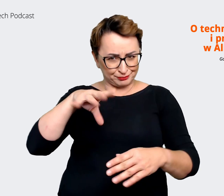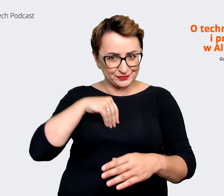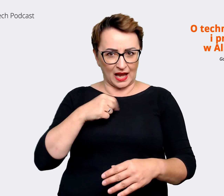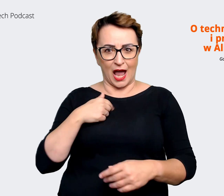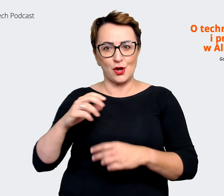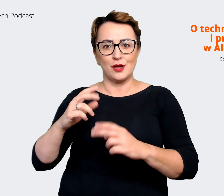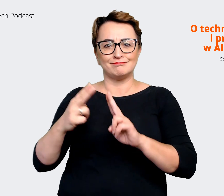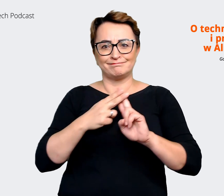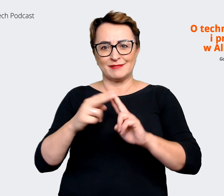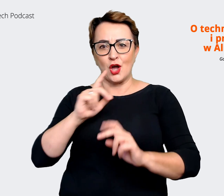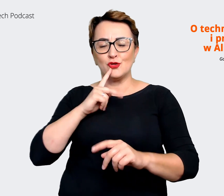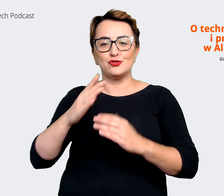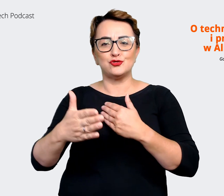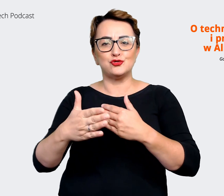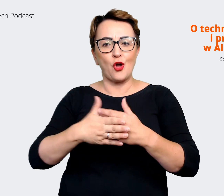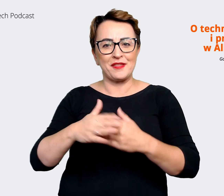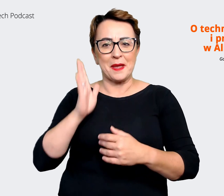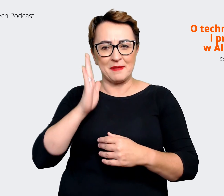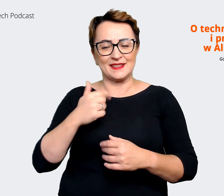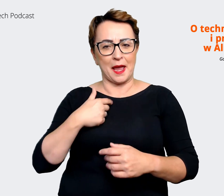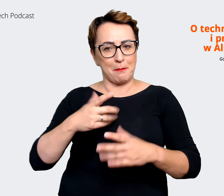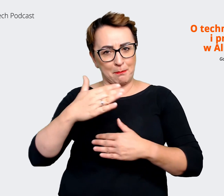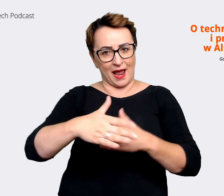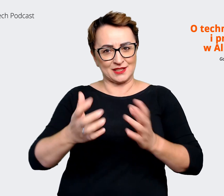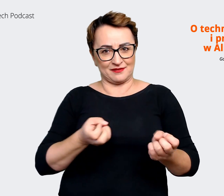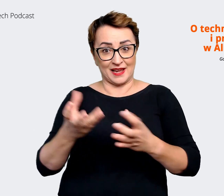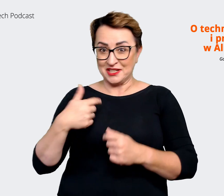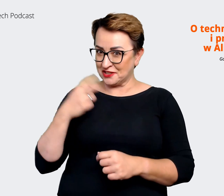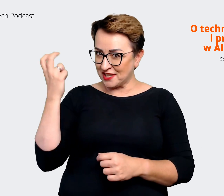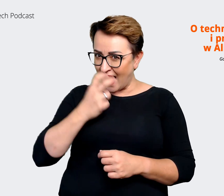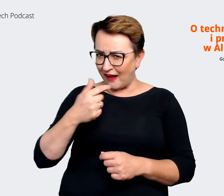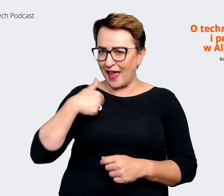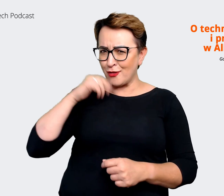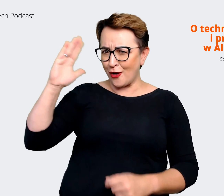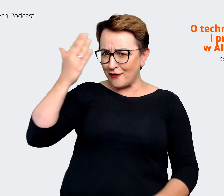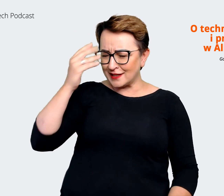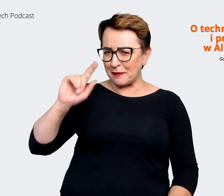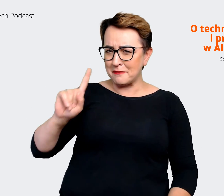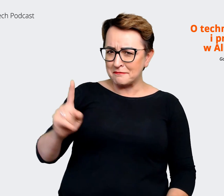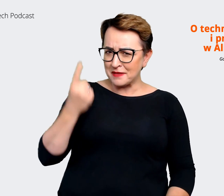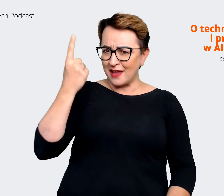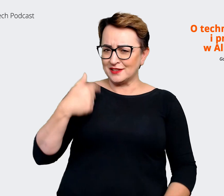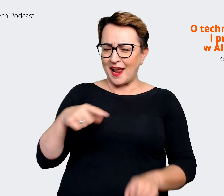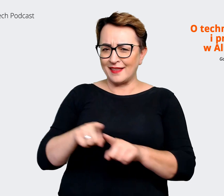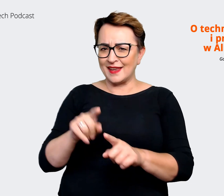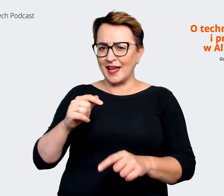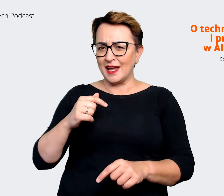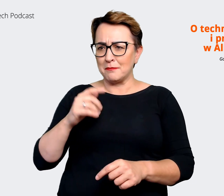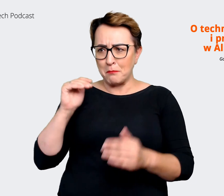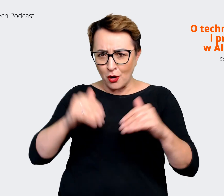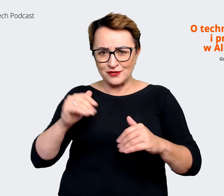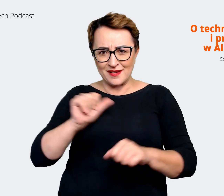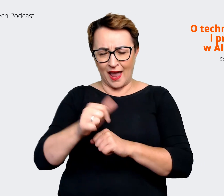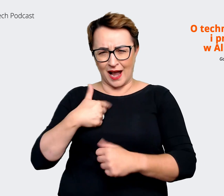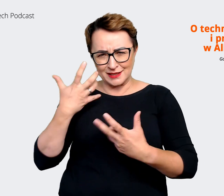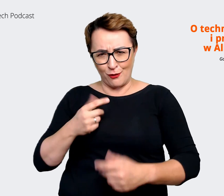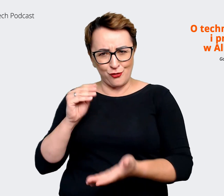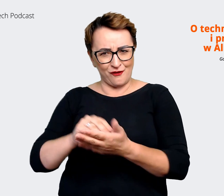w tym samym momencie co Ty dowiedziałem, że jest taka możliwość i też pomyślałem kurcze, to jest coś, czego chciałbym doświadczyć. Chciałbym teraz żebyśmy wrócili na chwilę,